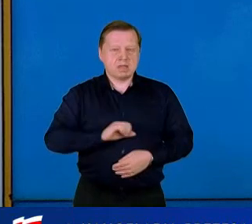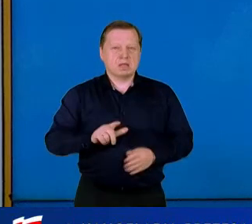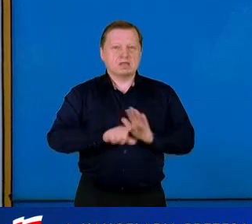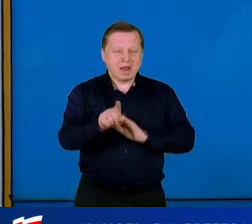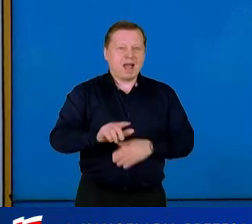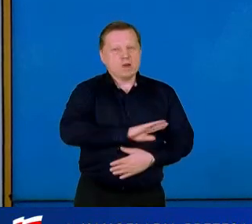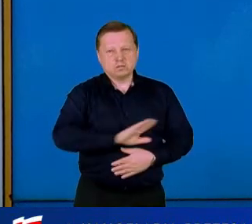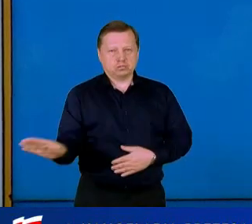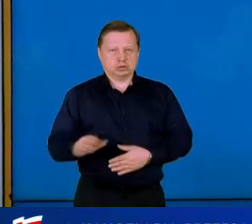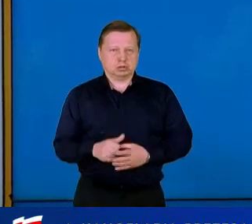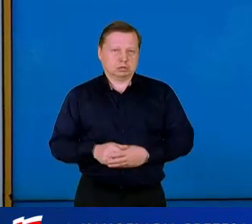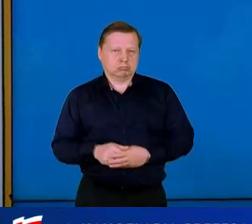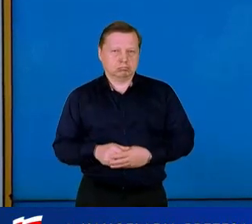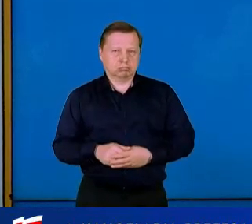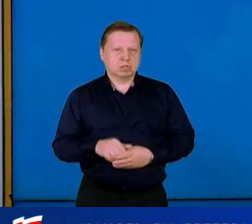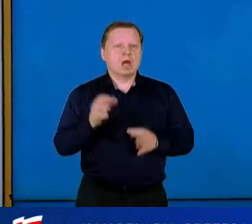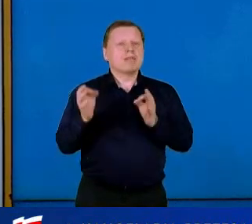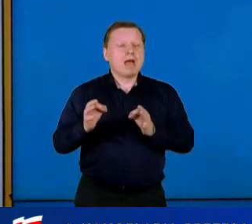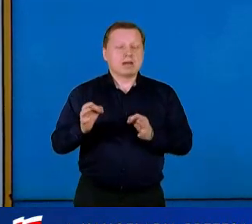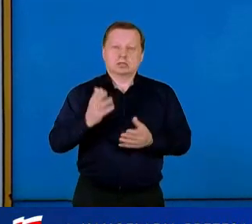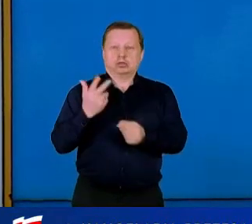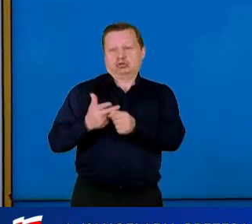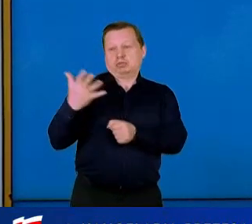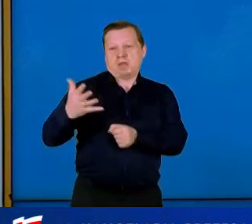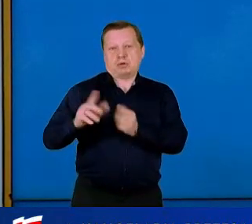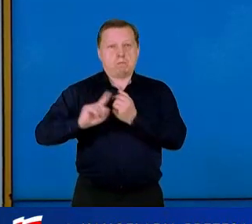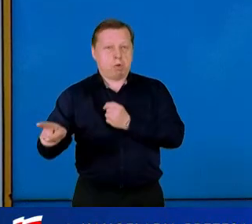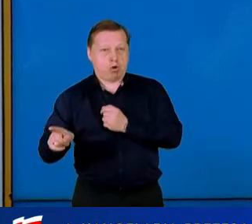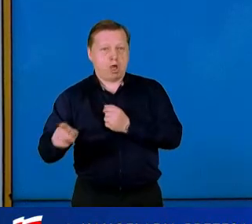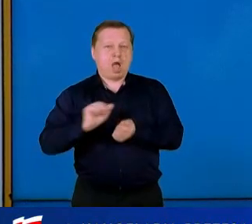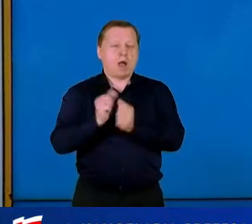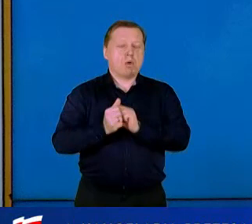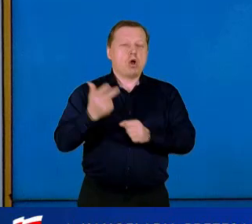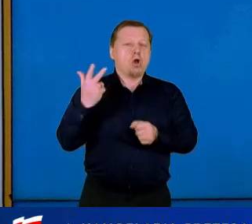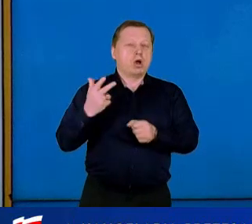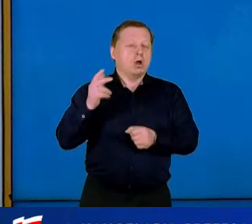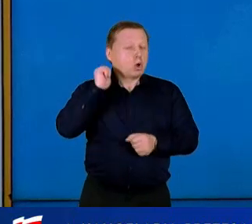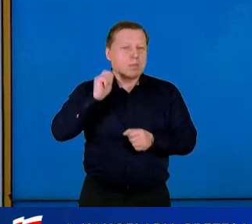Bo dzisiaj to jest dla kobiet powyżej 35 roku życia lub kobiet z różnymi powikłaniami ciąży.